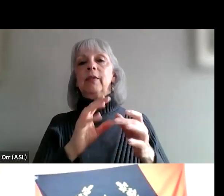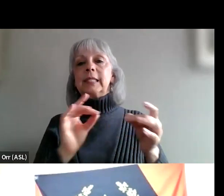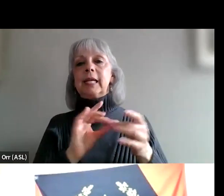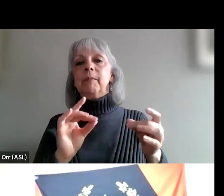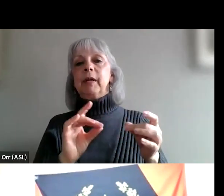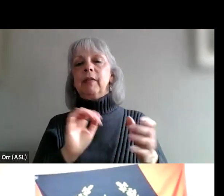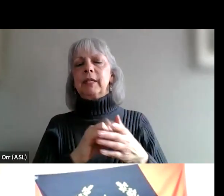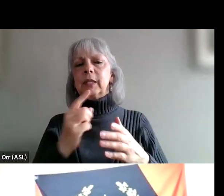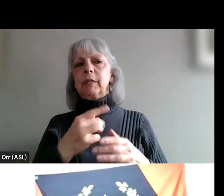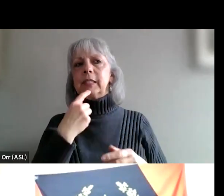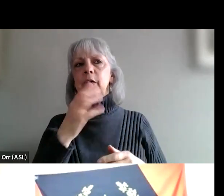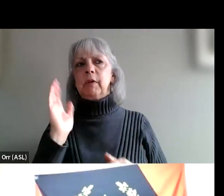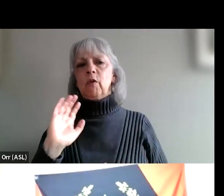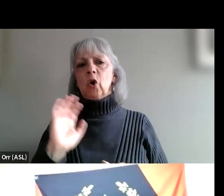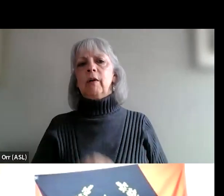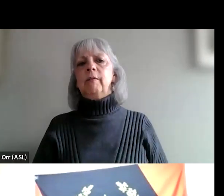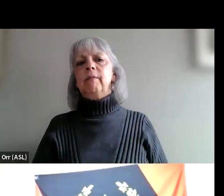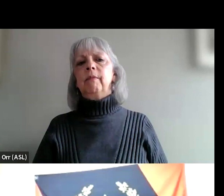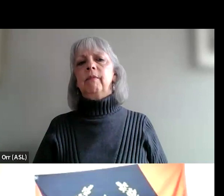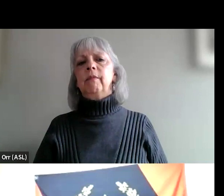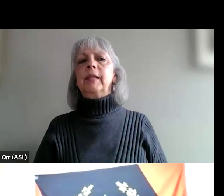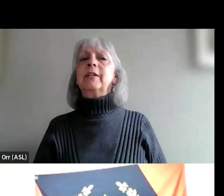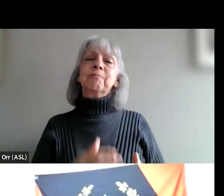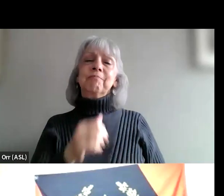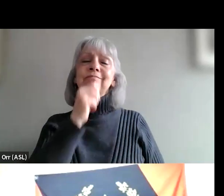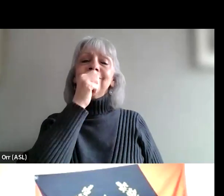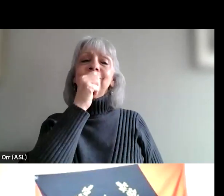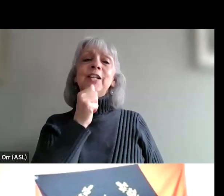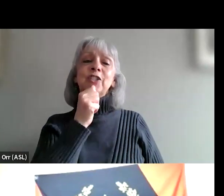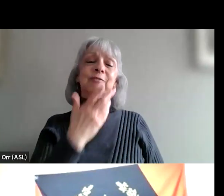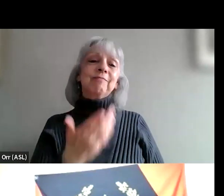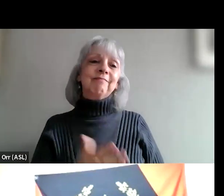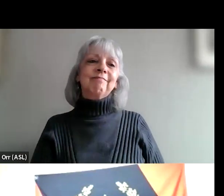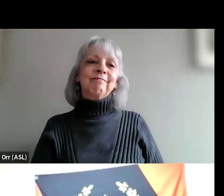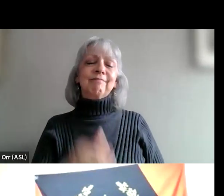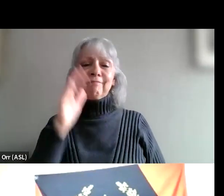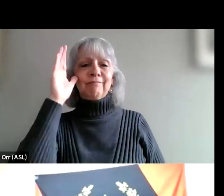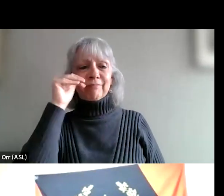sobre simplemente tener un poco de paciencia. Perseverar y saber